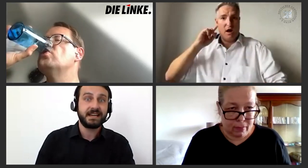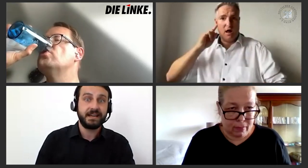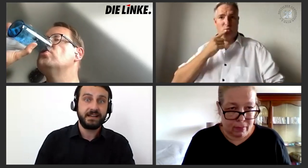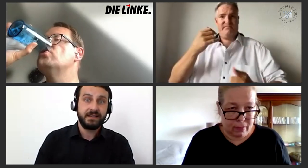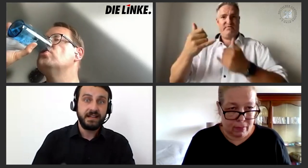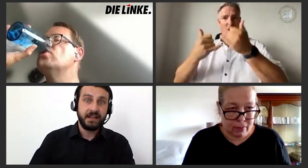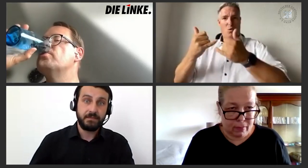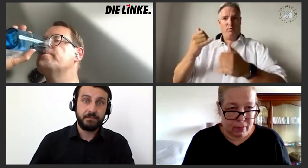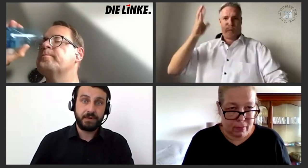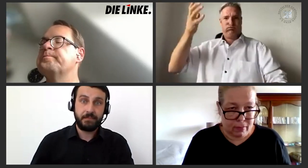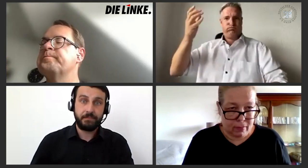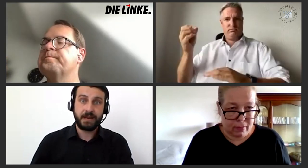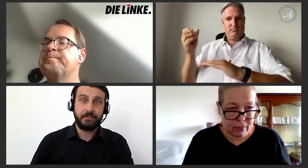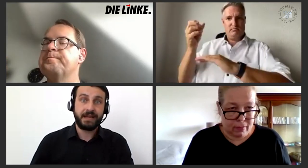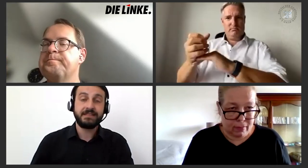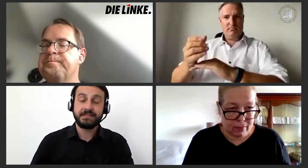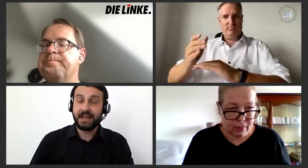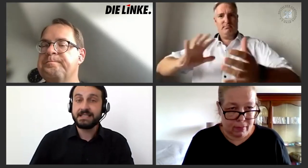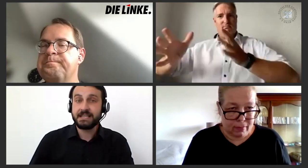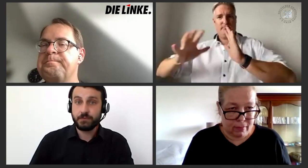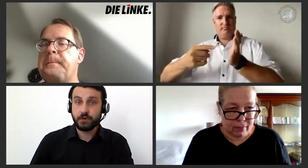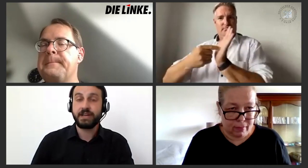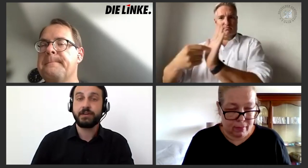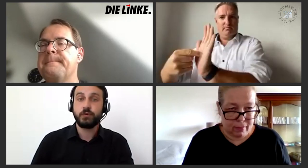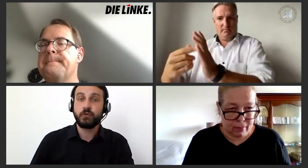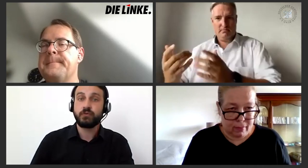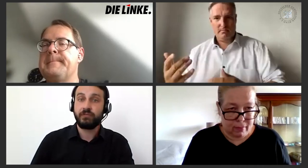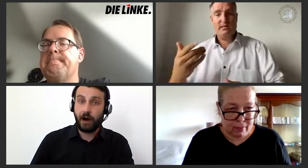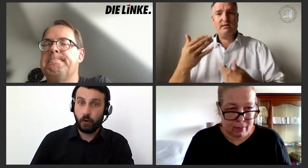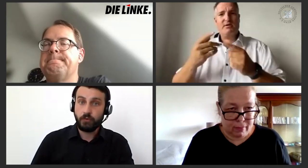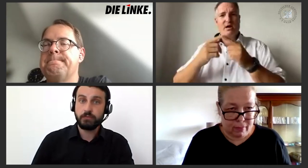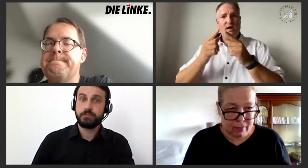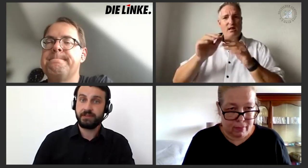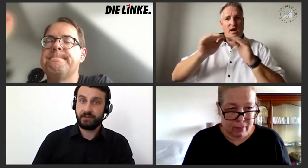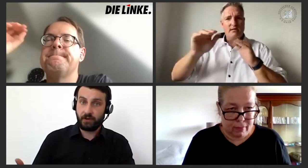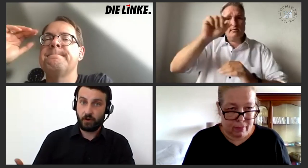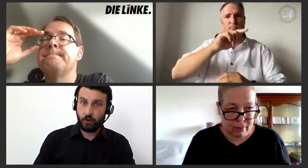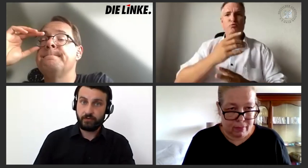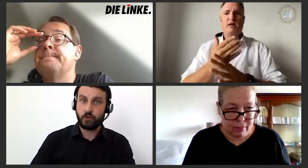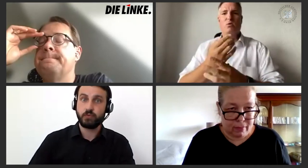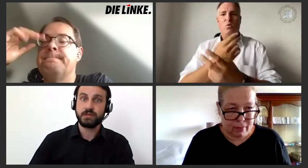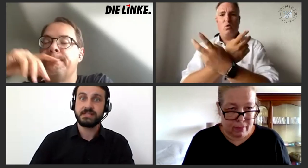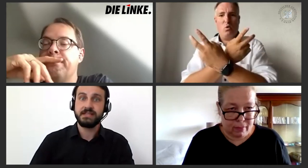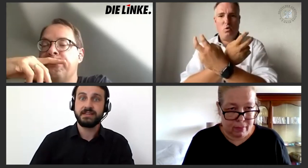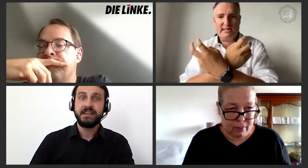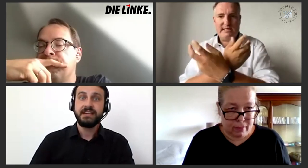beispielsweise in Israel im Parlament, da ist jetzt wirklich eine gehörlose Frau, die das auch